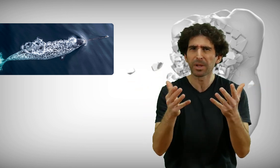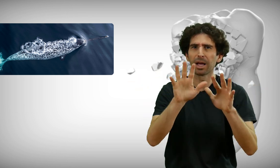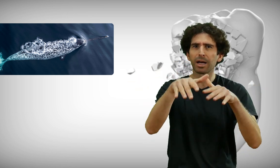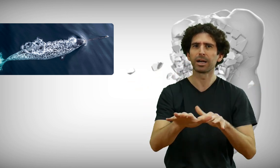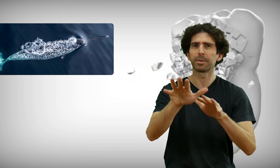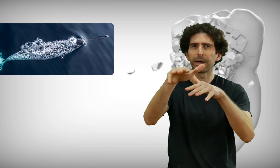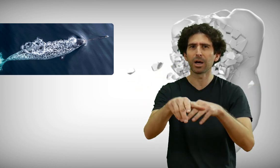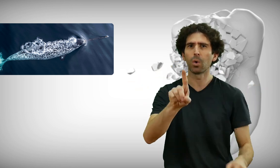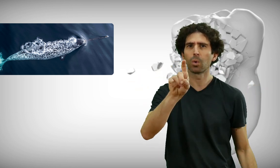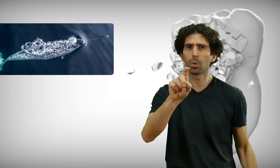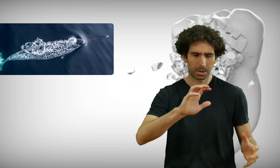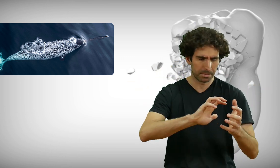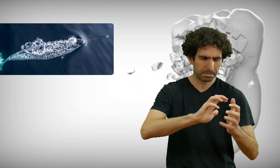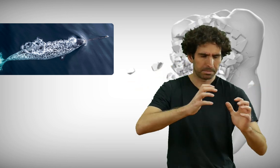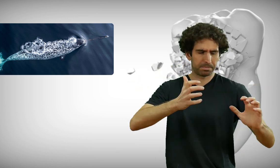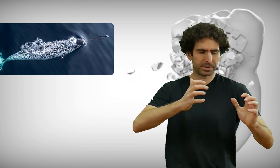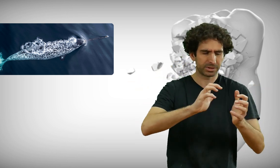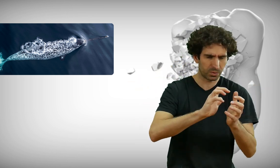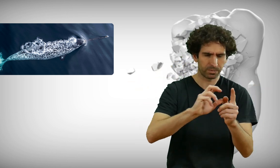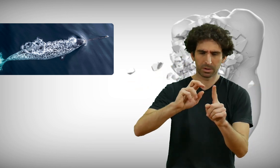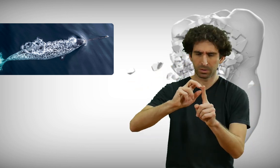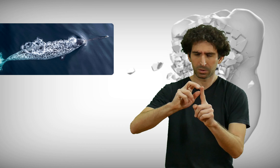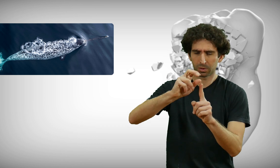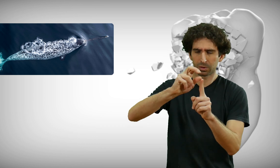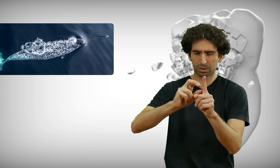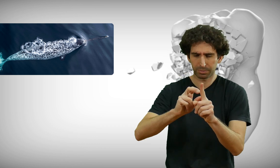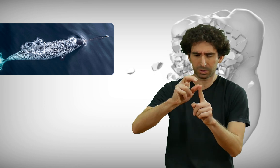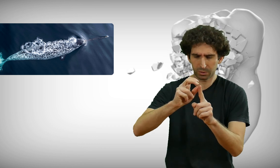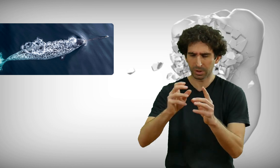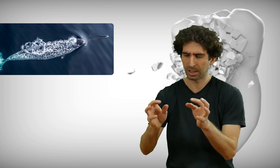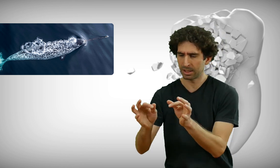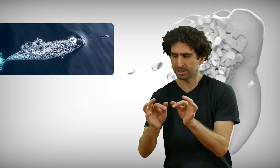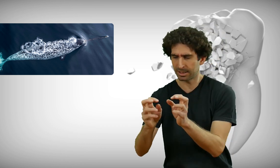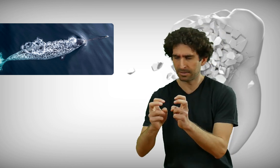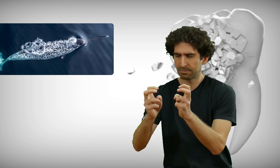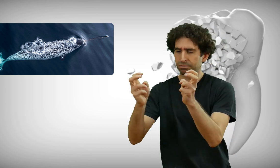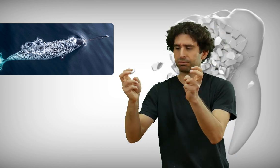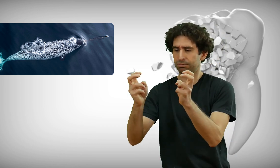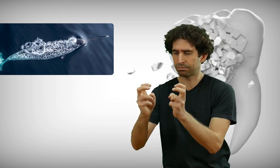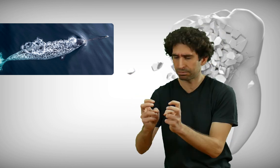La pression de l'eau de mer, sa température et sa salinité.